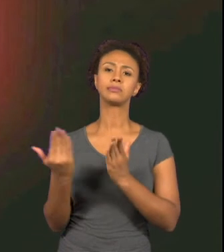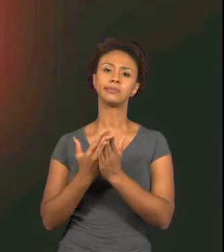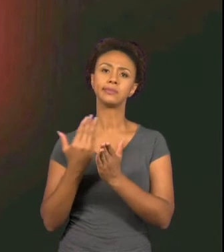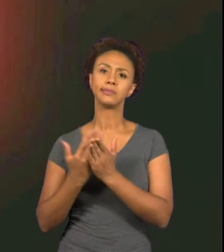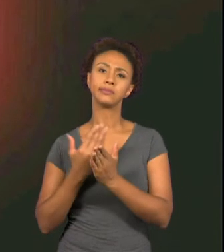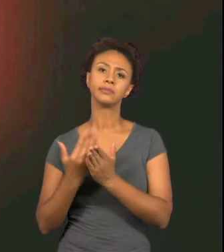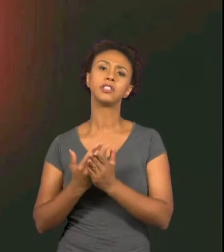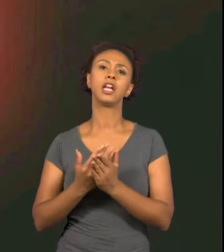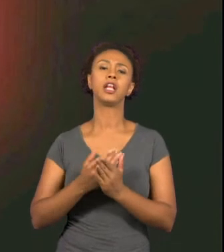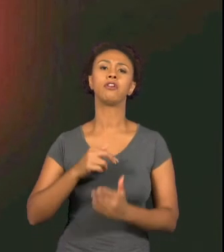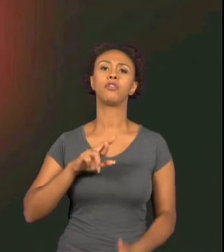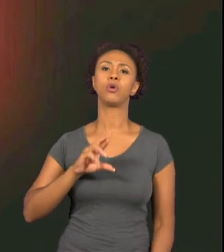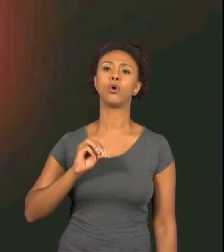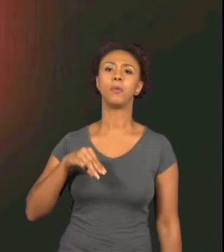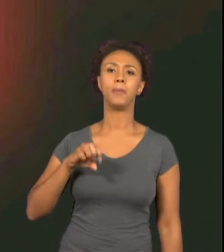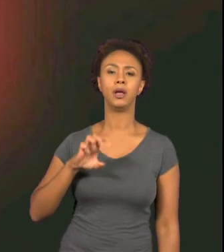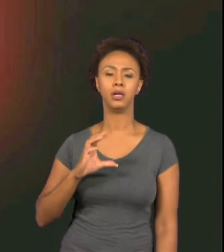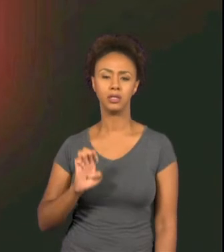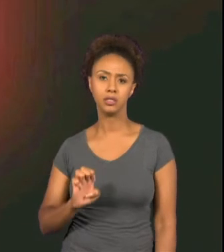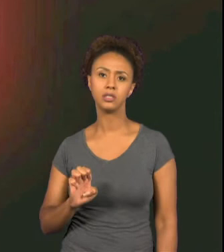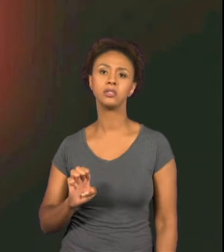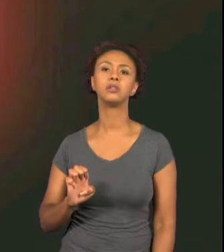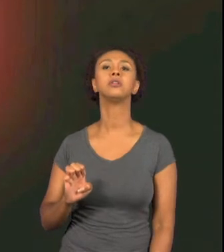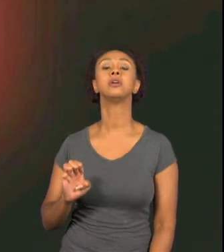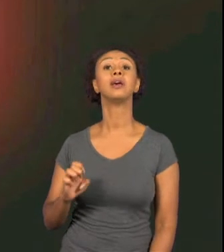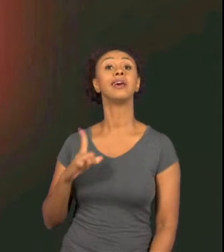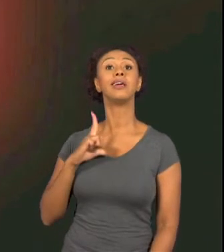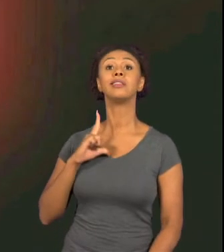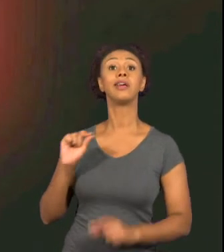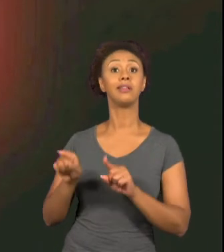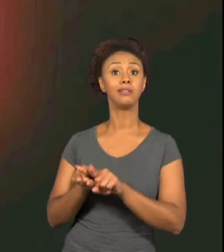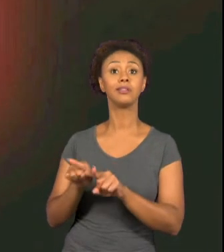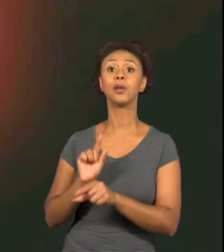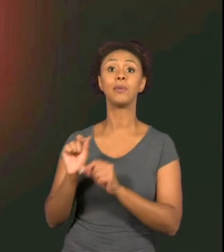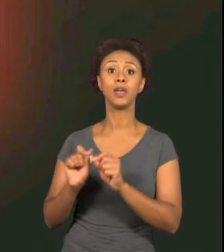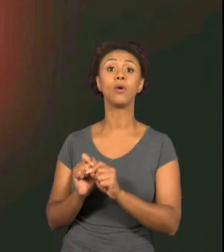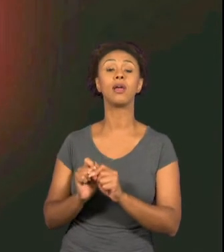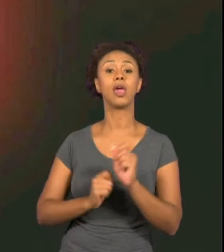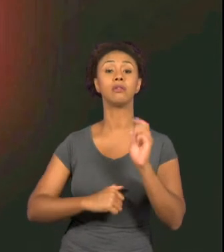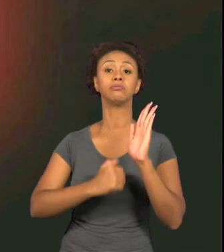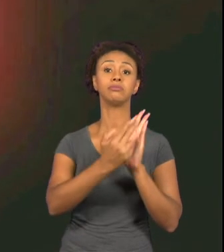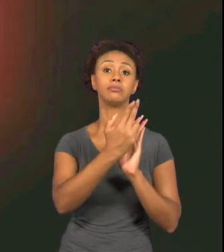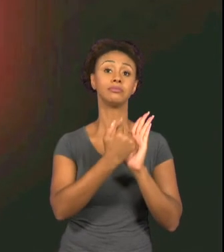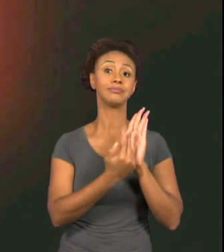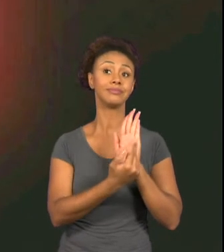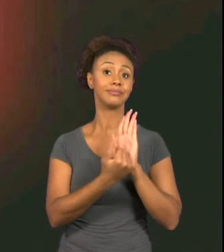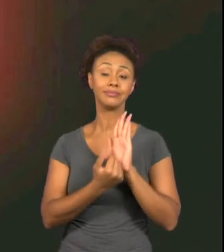"MORTE E VIDA SEVERINA", NÓS TEMOS AQUI NAS ARTES PLÁSTICAS TAMBÉM ESSA TÓPICA, EM UMA SÉRIE DO